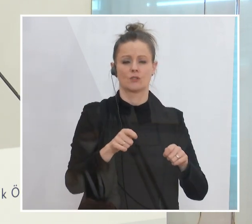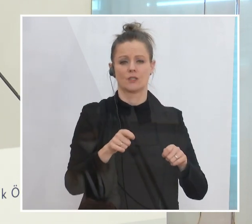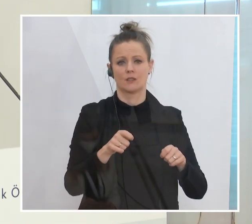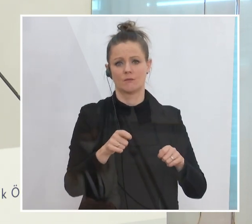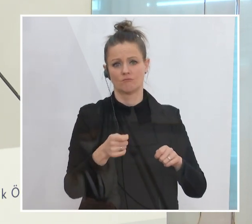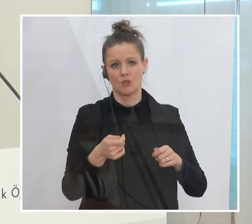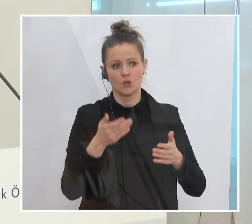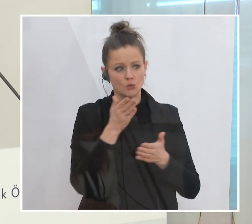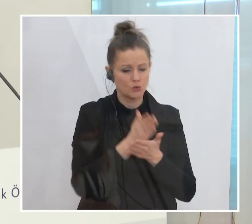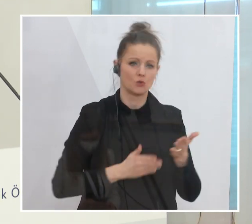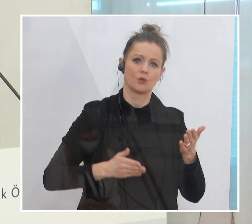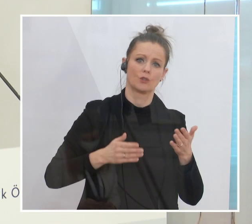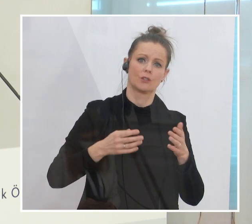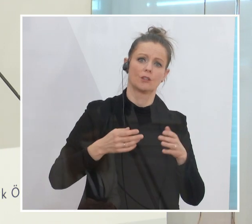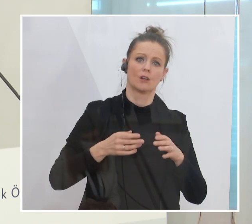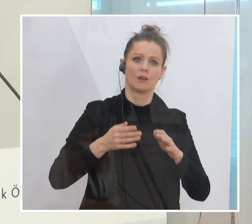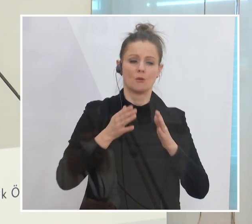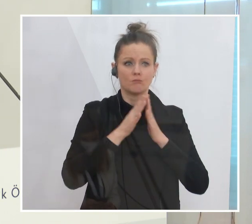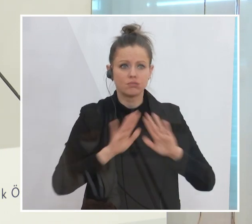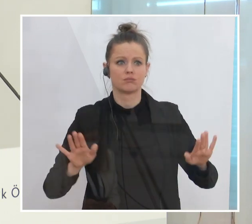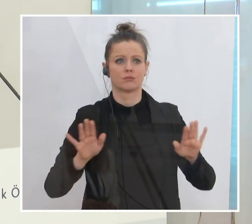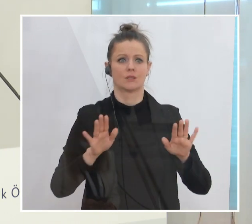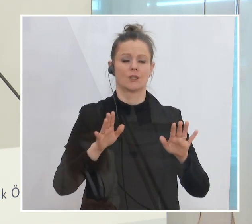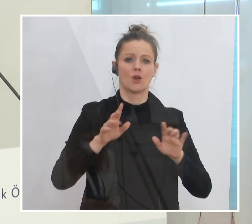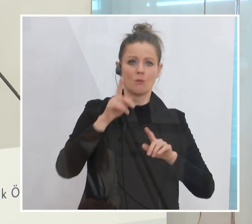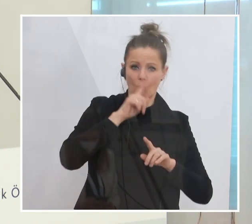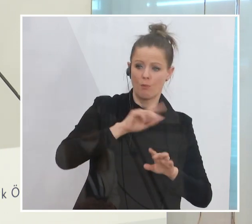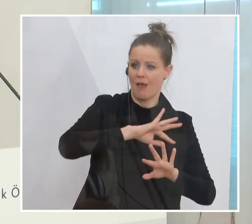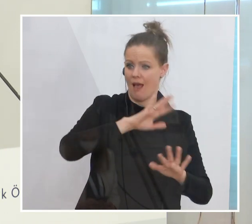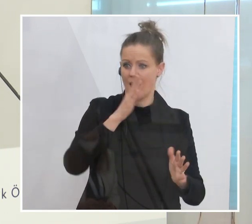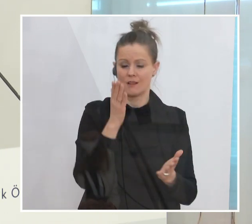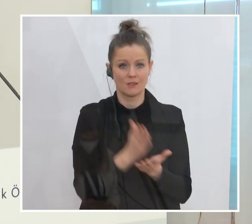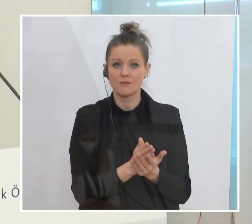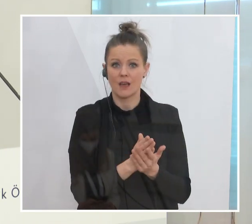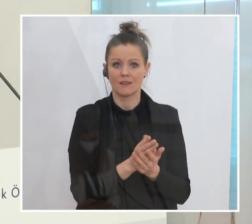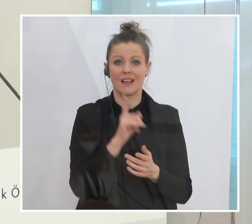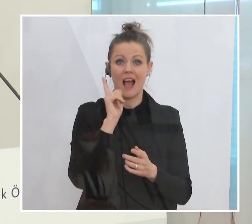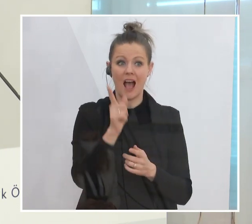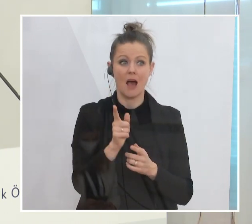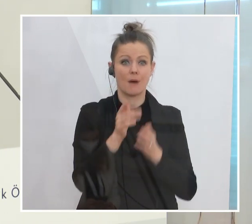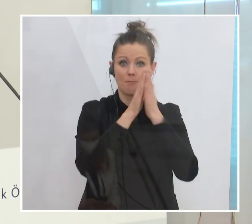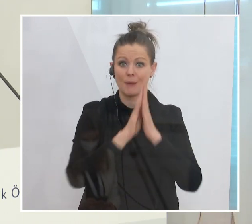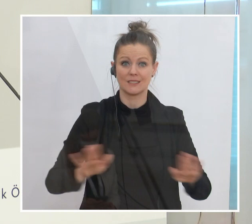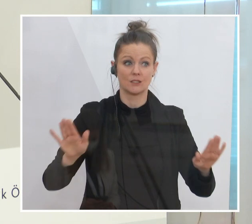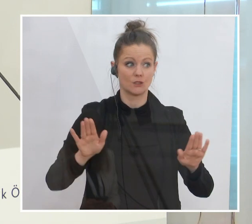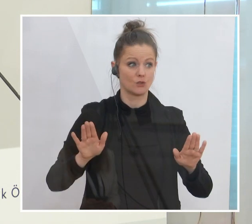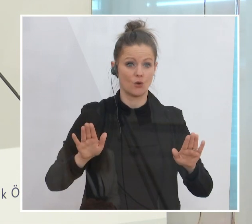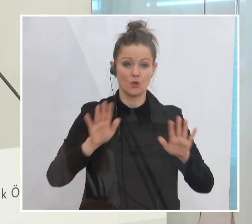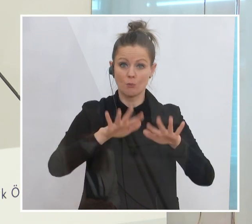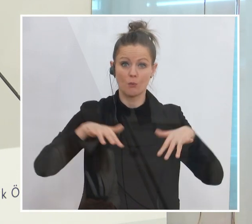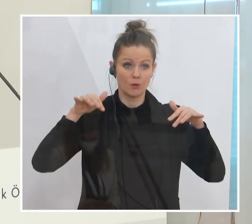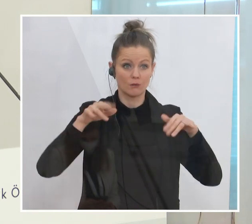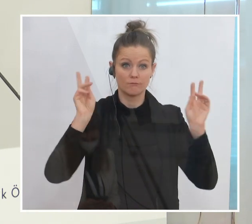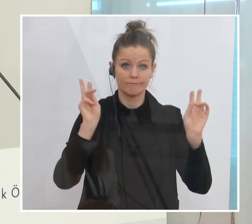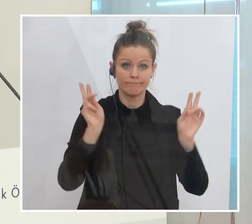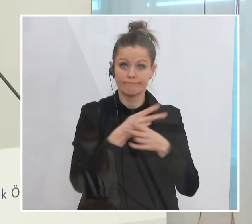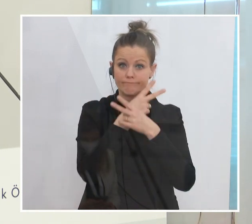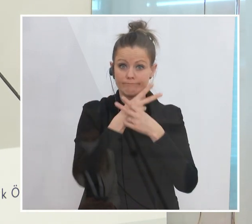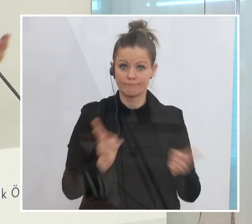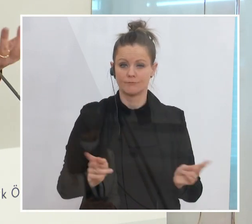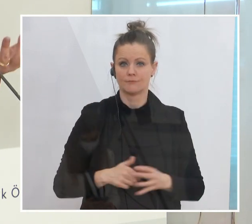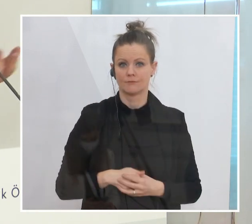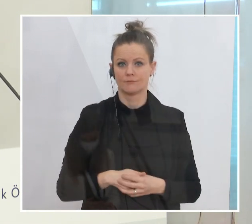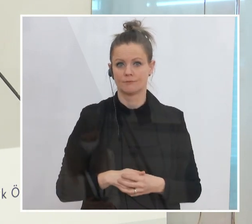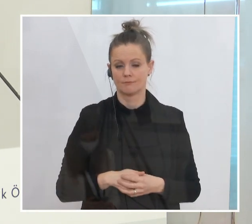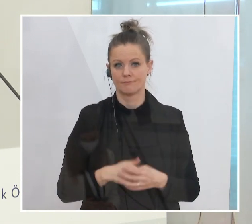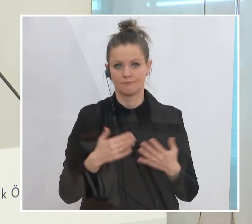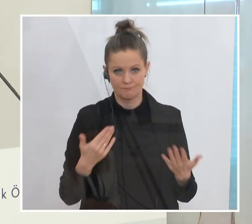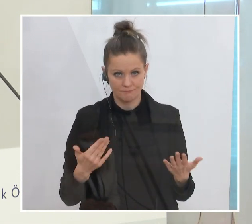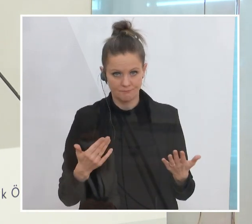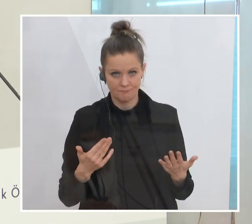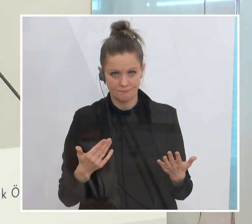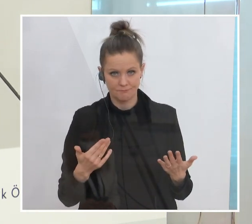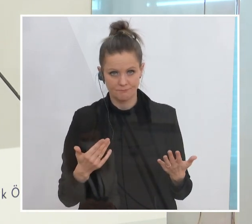Produktionen gibt, die derzeit noch keinem Publikum präsentiert werden können. In diesen